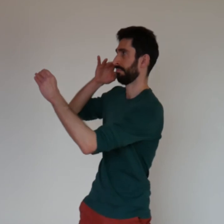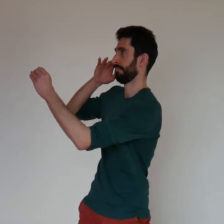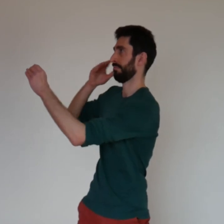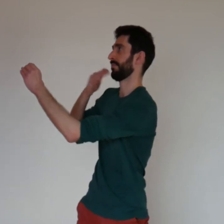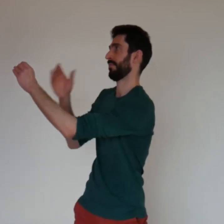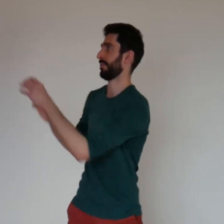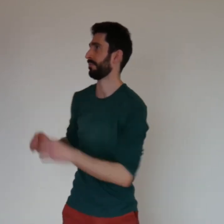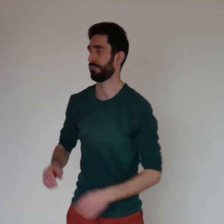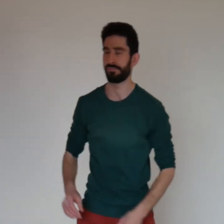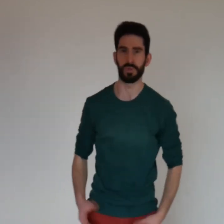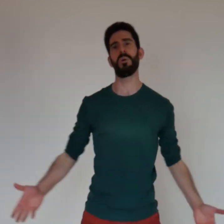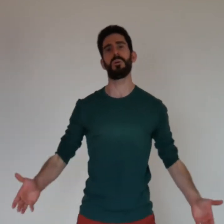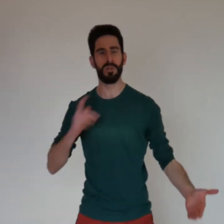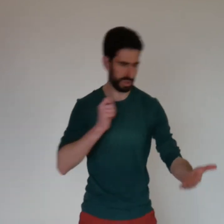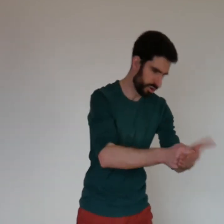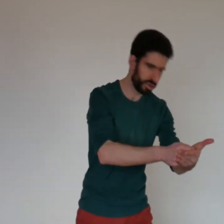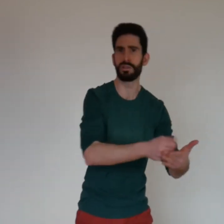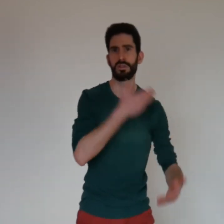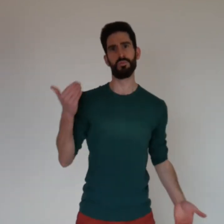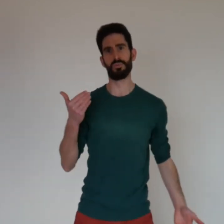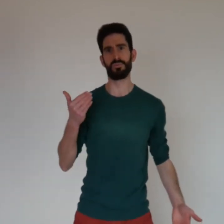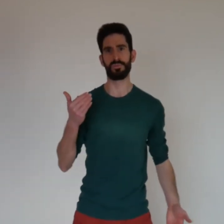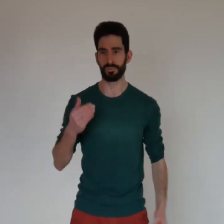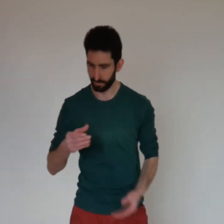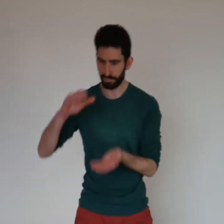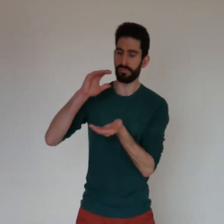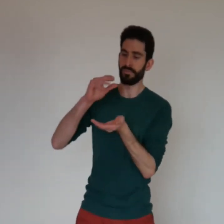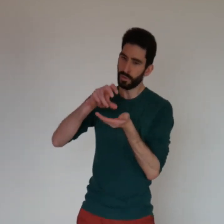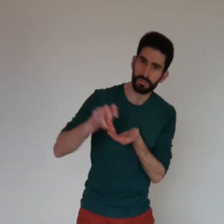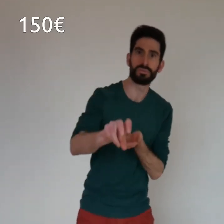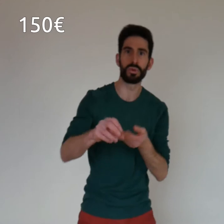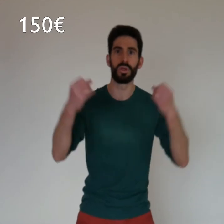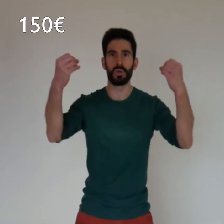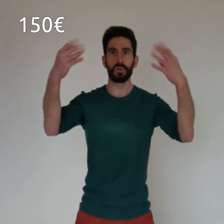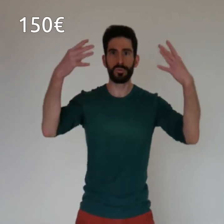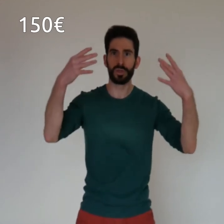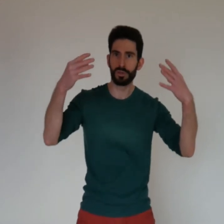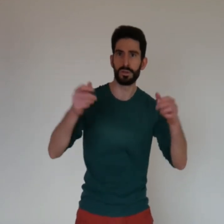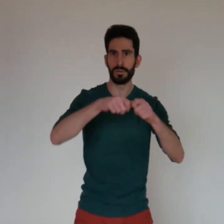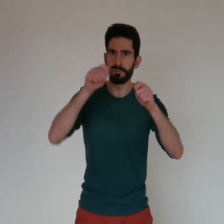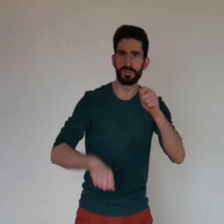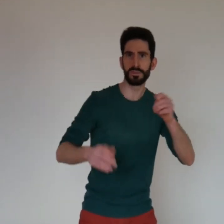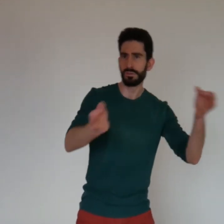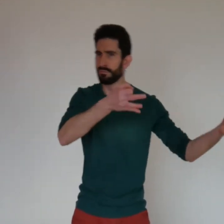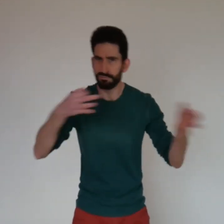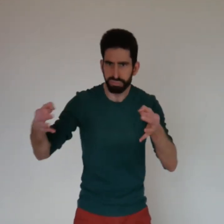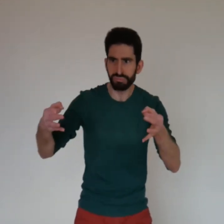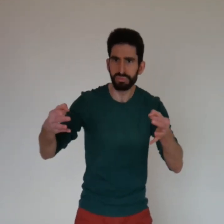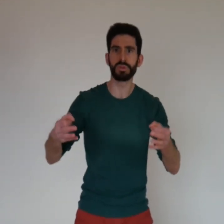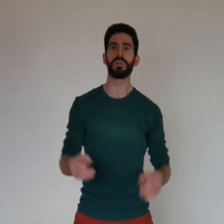Merci. Oh ! C'est mieux d'en acheter. La somme sera investie dans un kit lumière pour avoir un éclairage homogène.